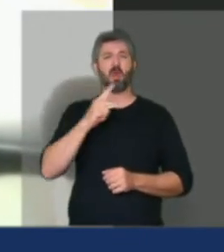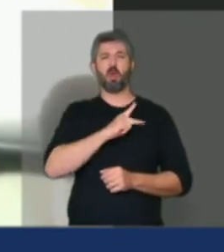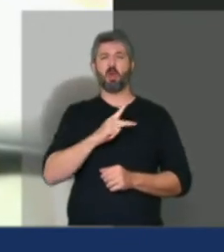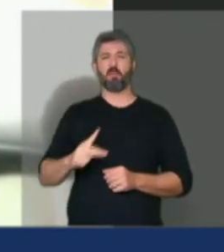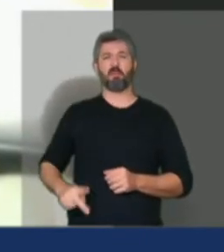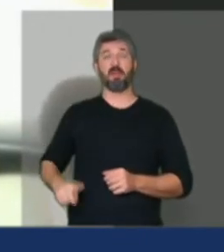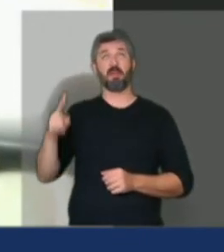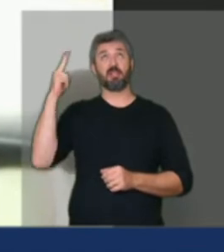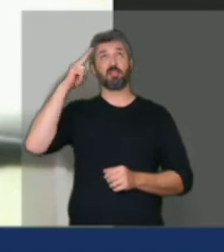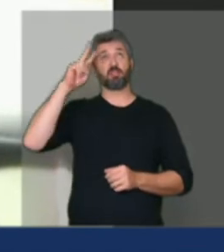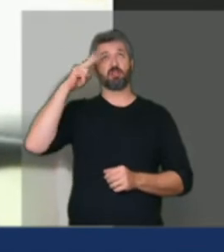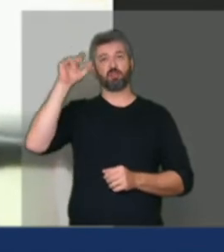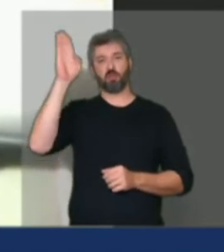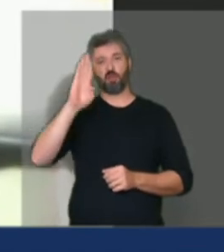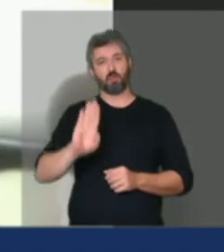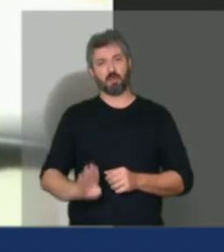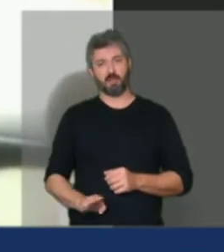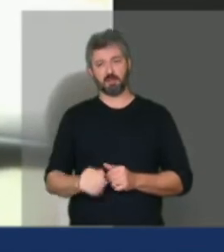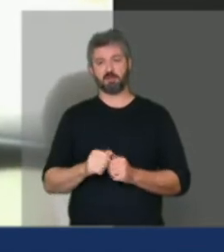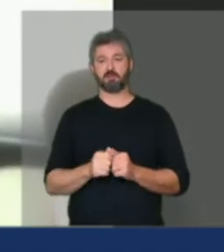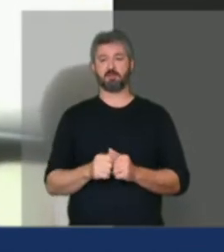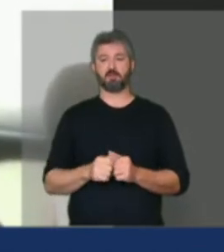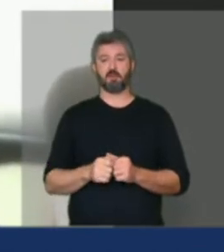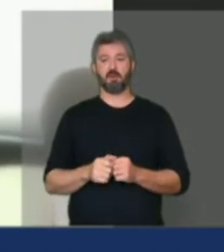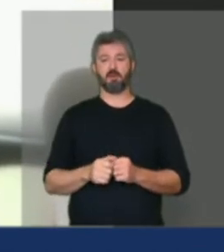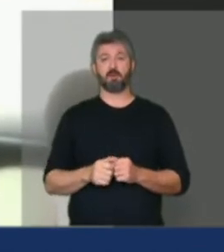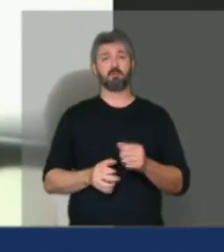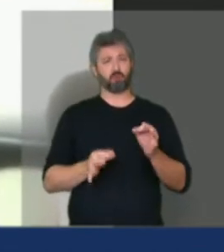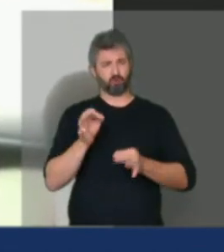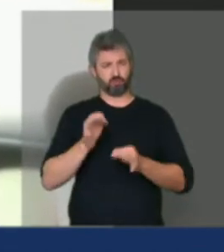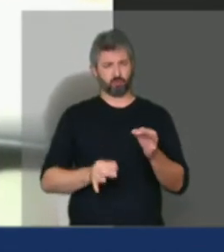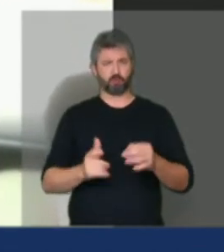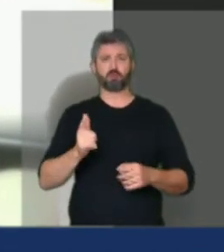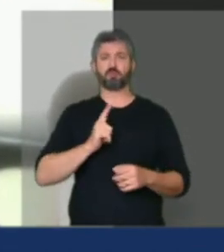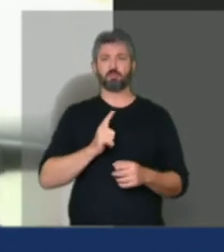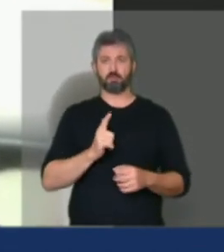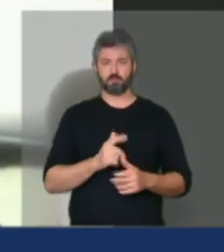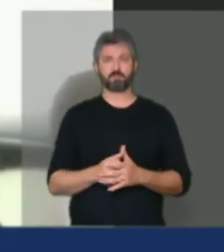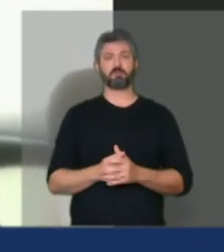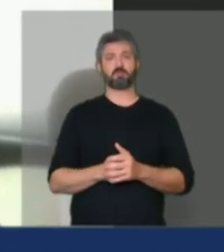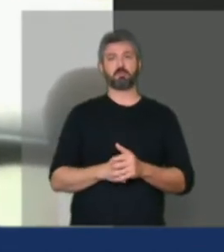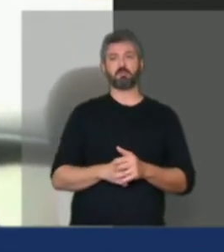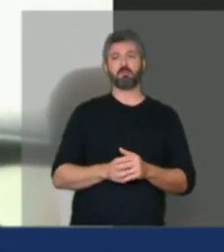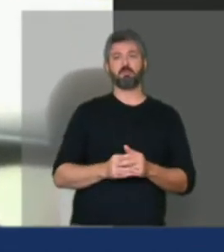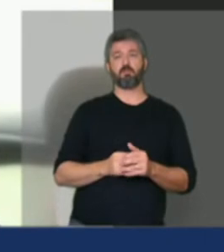HISTÓRIA DESSE PAÍS, QUANTO QUE É JUSTO A VONTADE DO POVO BRASILEIRO, MAIS UMA VEZ, ESSA SEMANA, MANIFESTADA EM